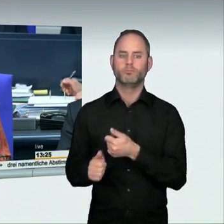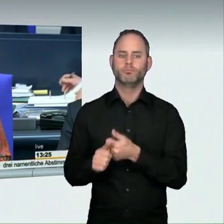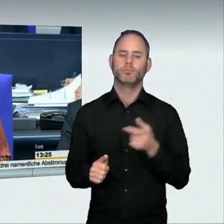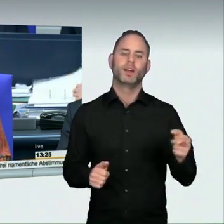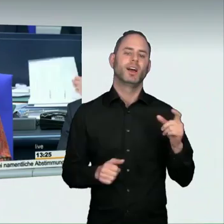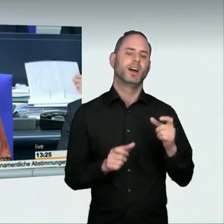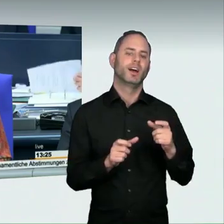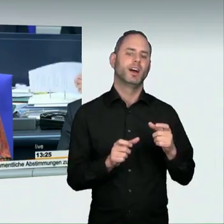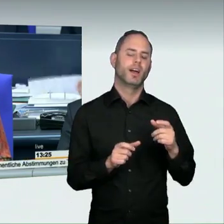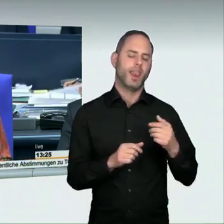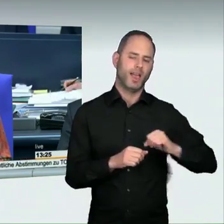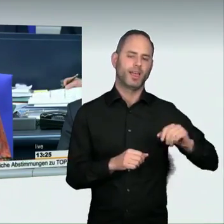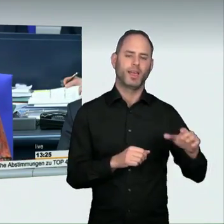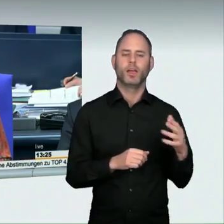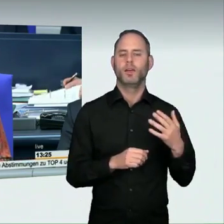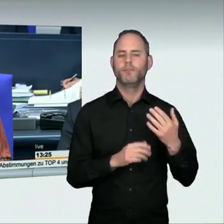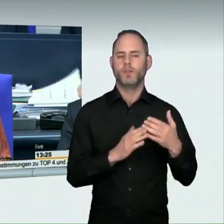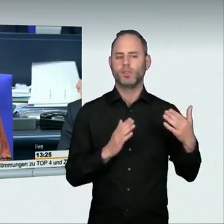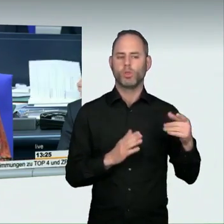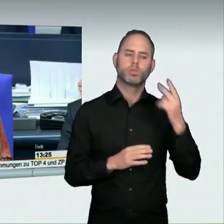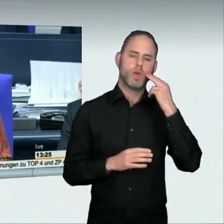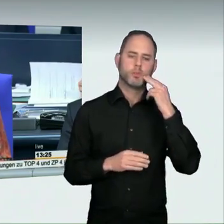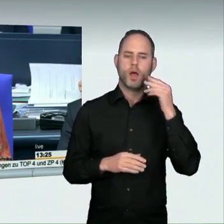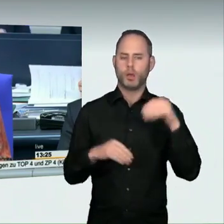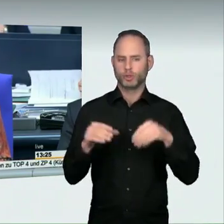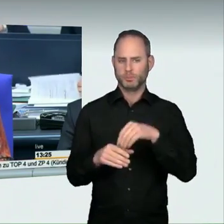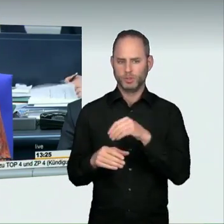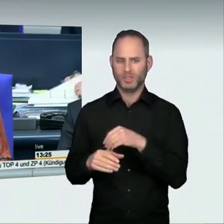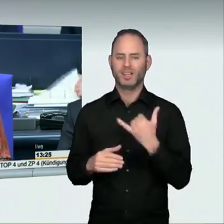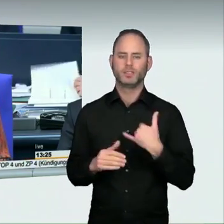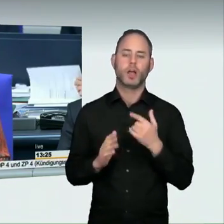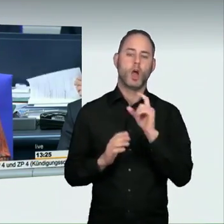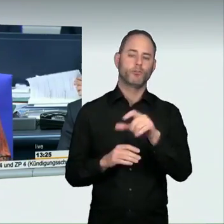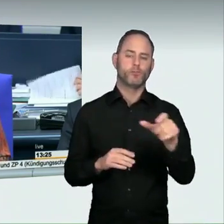dass wir gleich noch zwei weitere namentliche Abstimmungen direkt